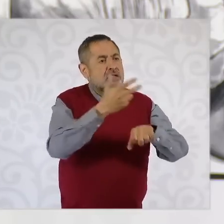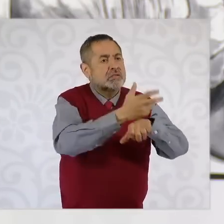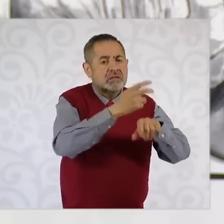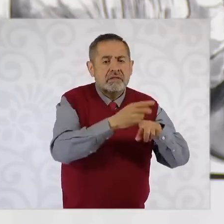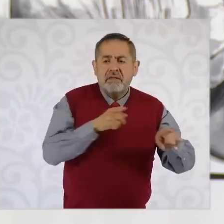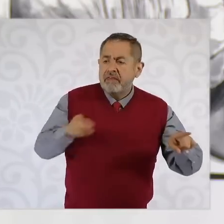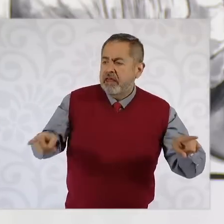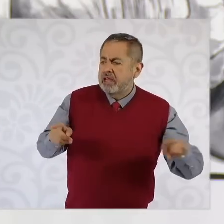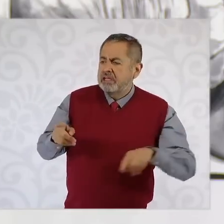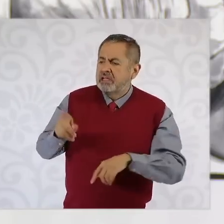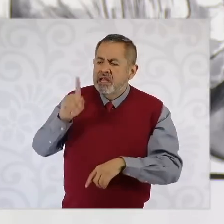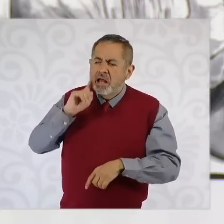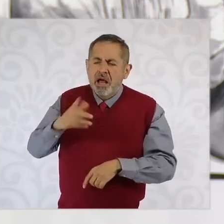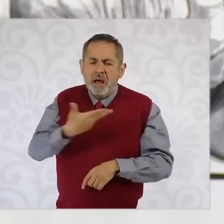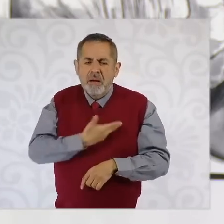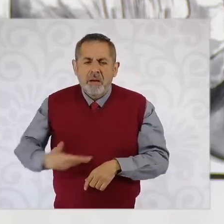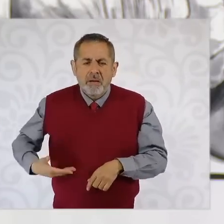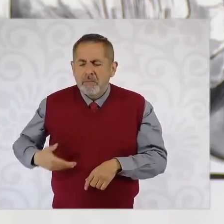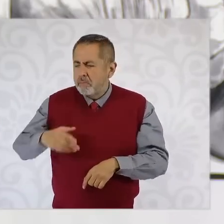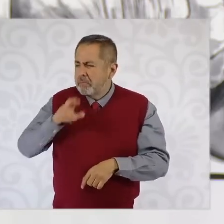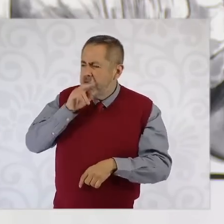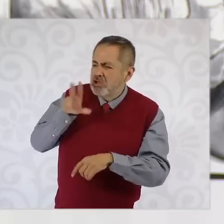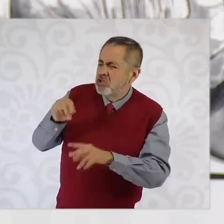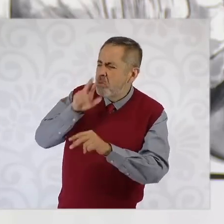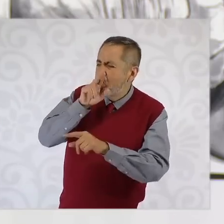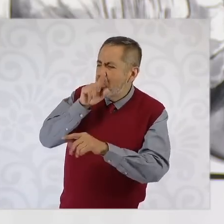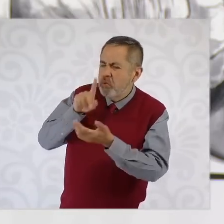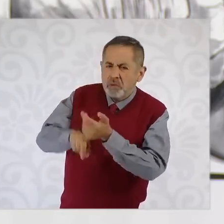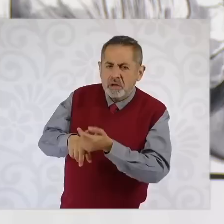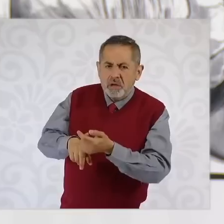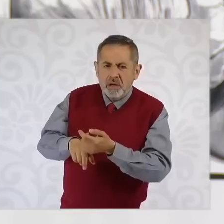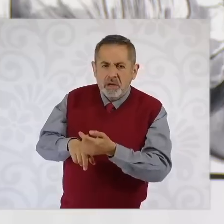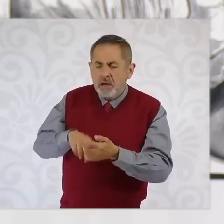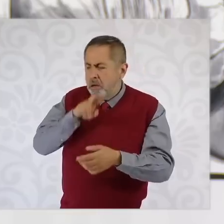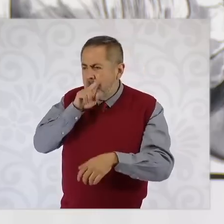No se preocupe mucho por nosotros sino que se preocupe por el pueblo de México los que viven